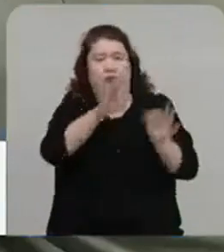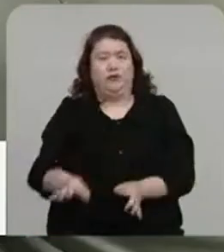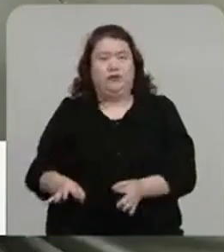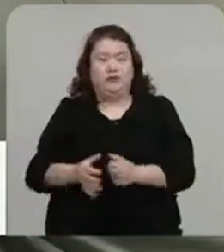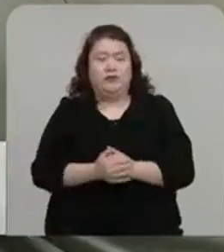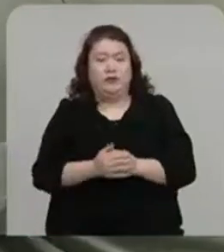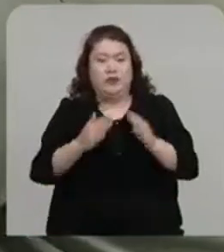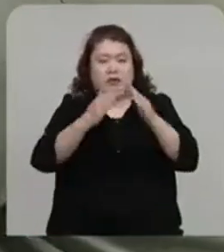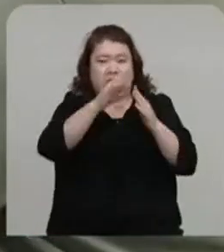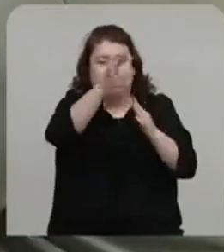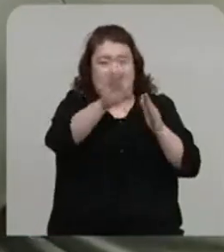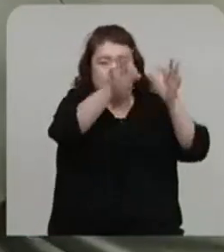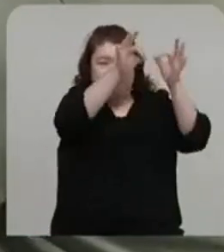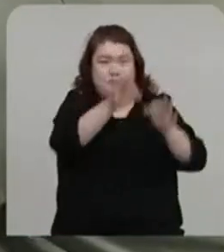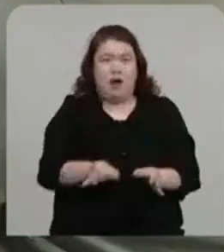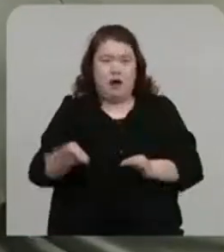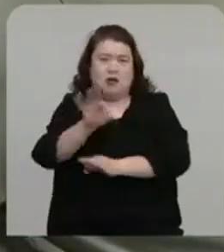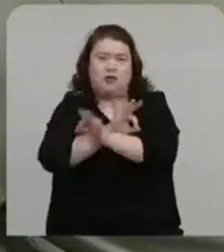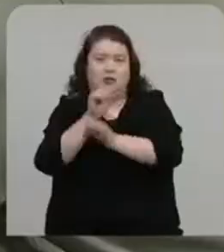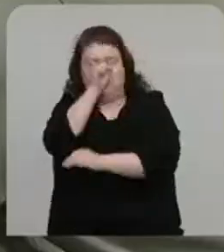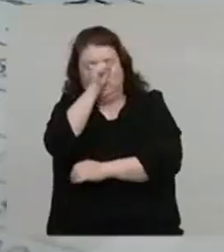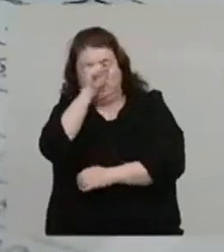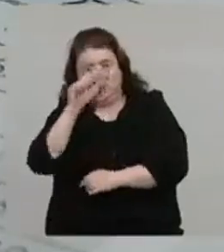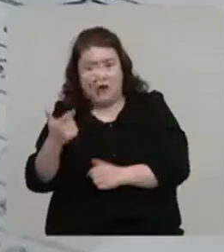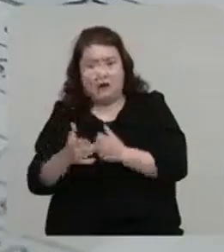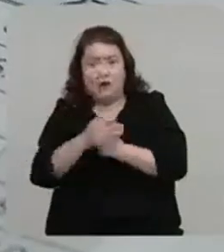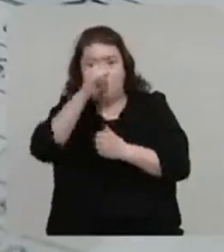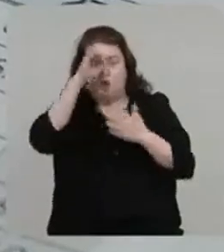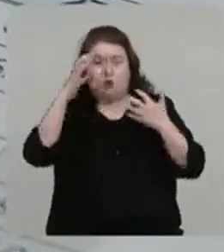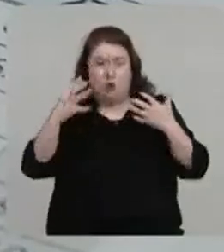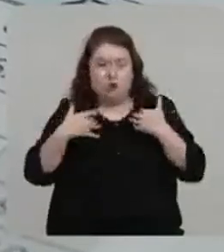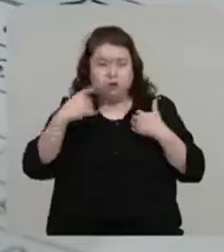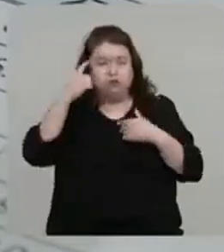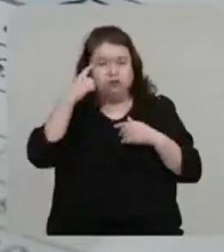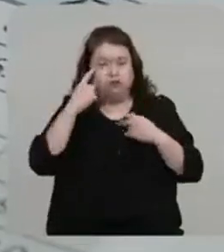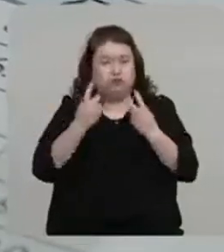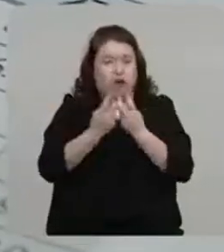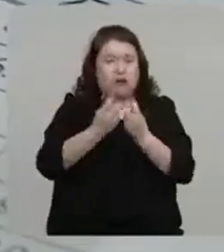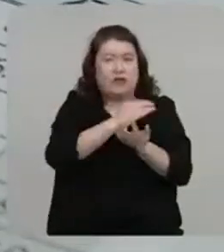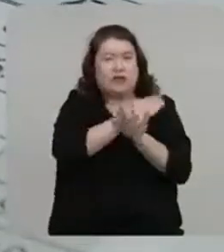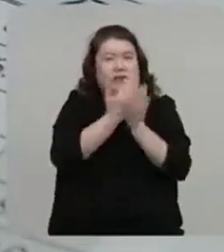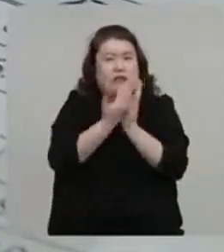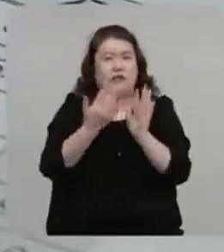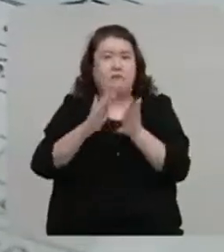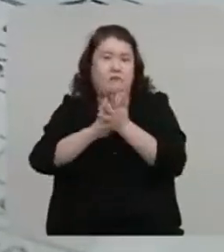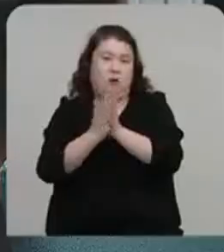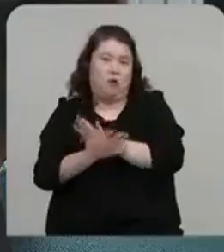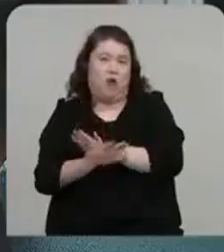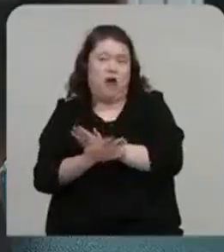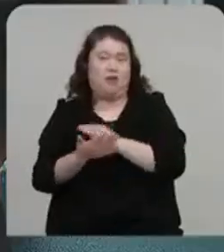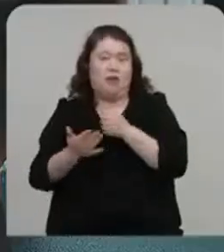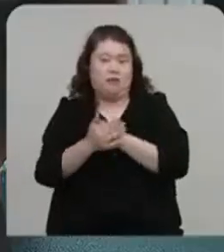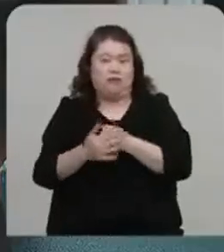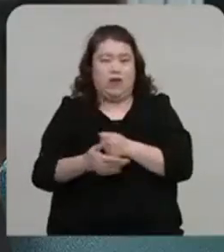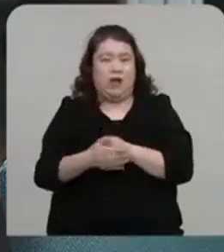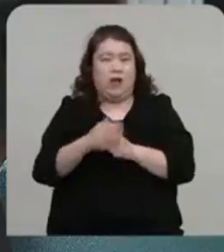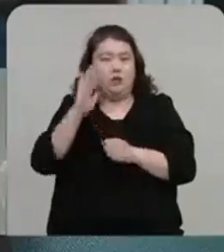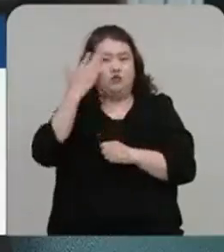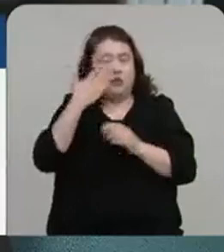집값 하락과 경기 침체 정부 정책 변화 등이 맞물린 영향입니다. 최민중/전라북도 토지정보과 주무관 : 최근 부동산 가격 하락과 경기